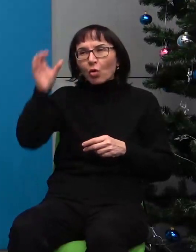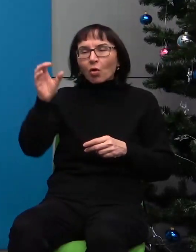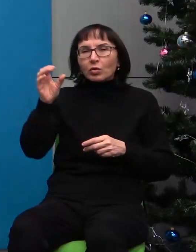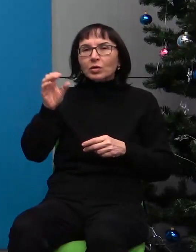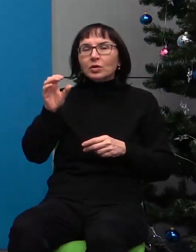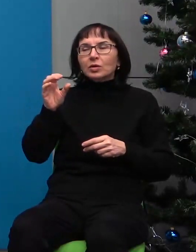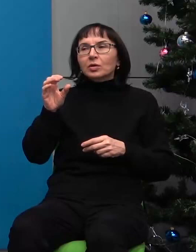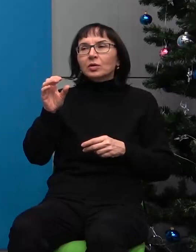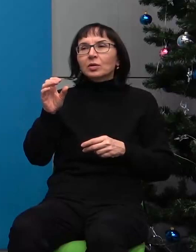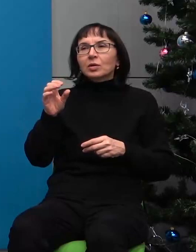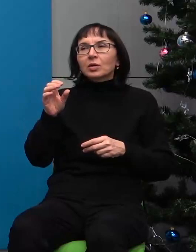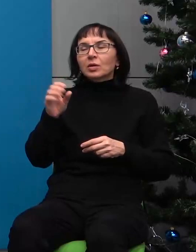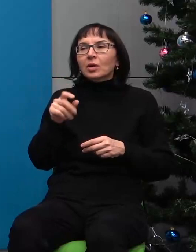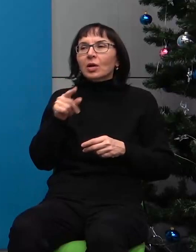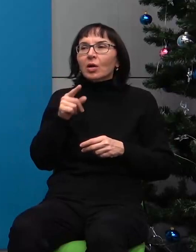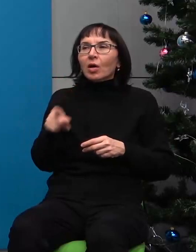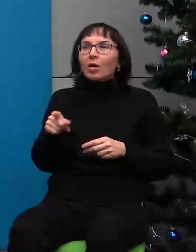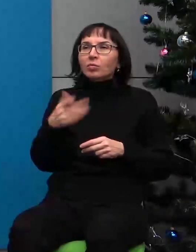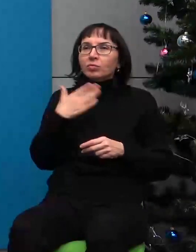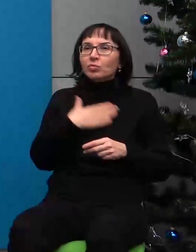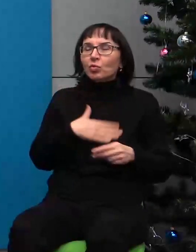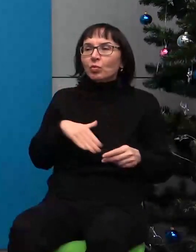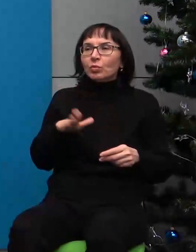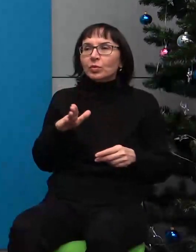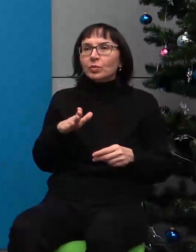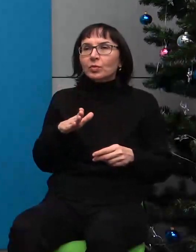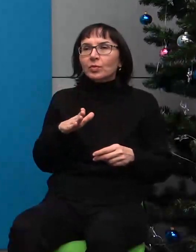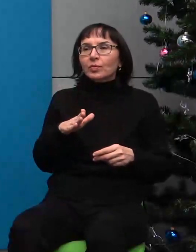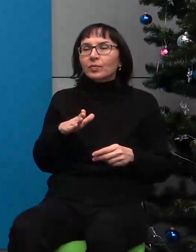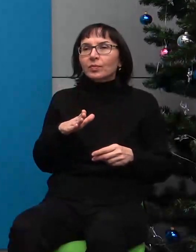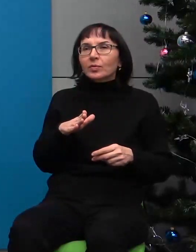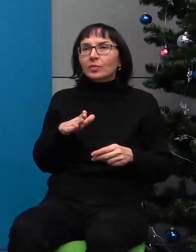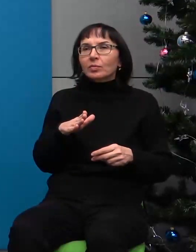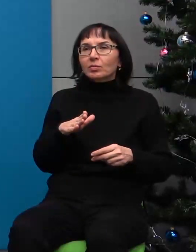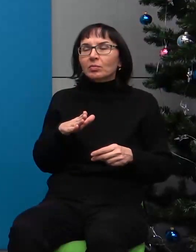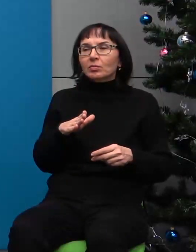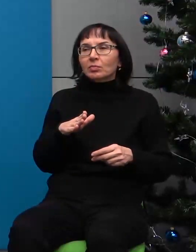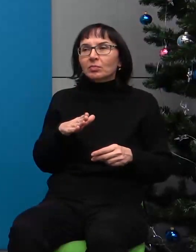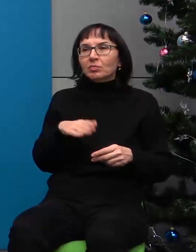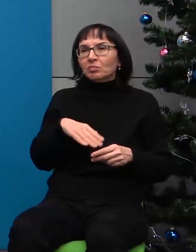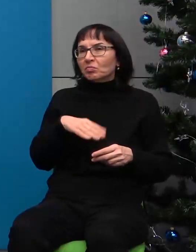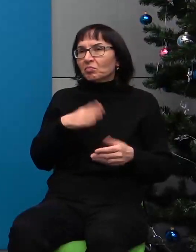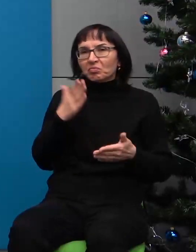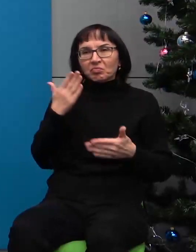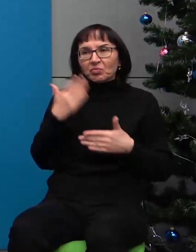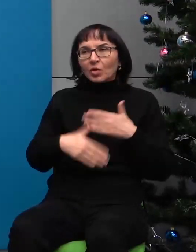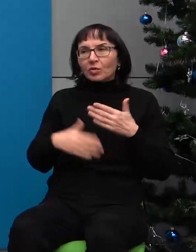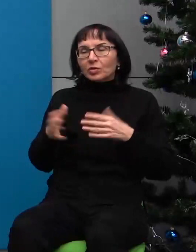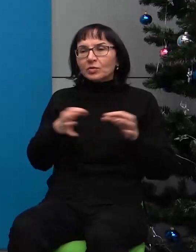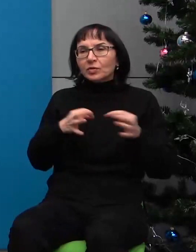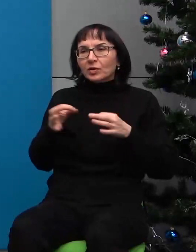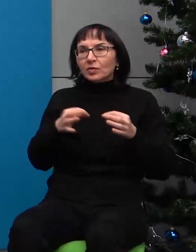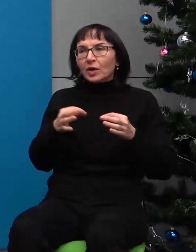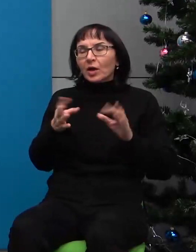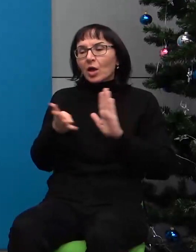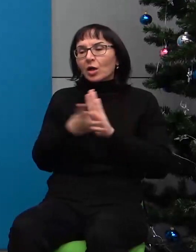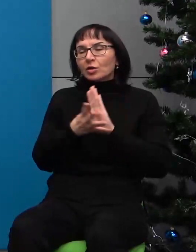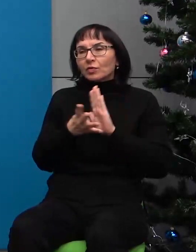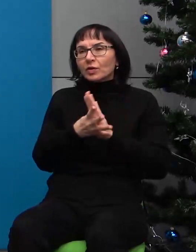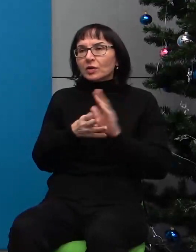afekt do Schulza. I tyle wiadomo było o tej historii. I wiadomo było też tyle, że 19 listopada 1942 roku